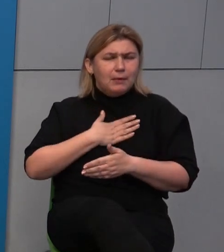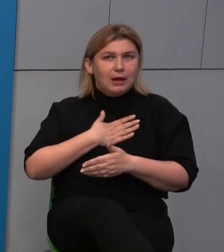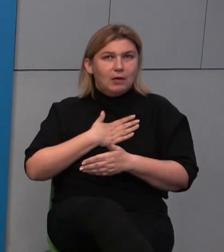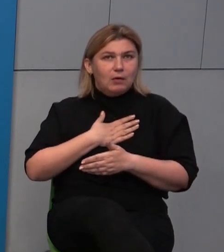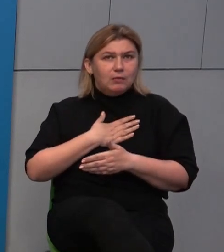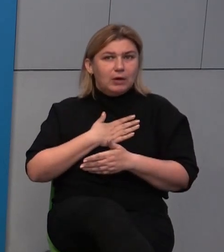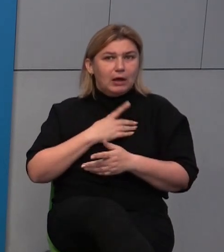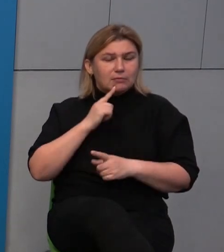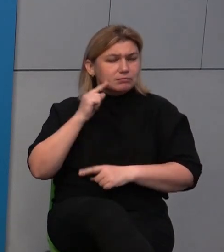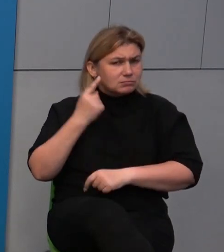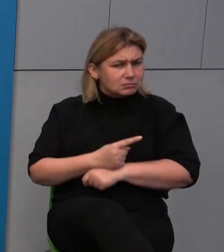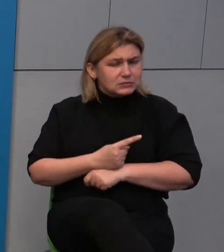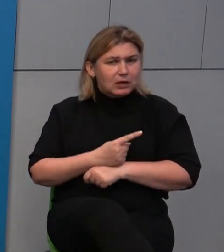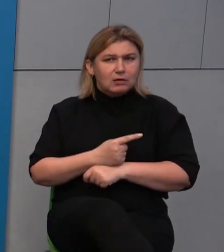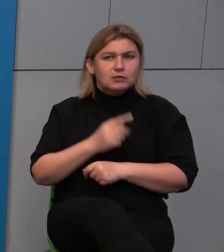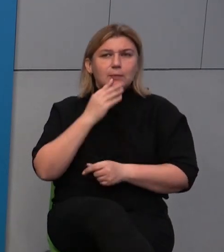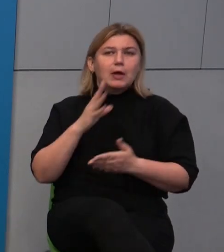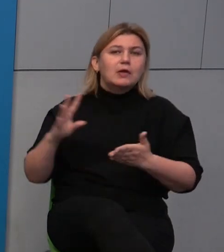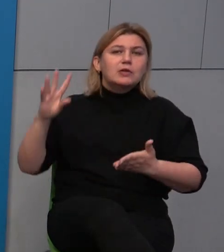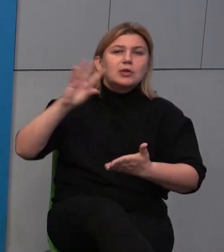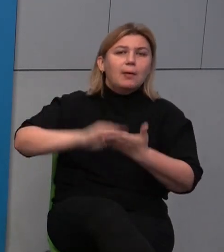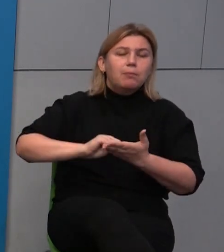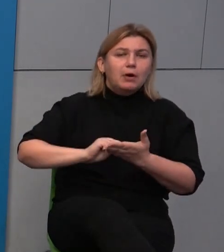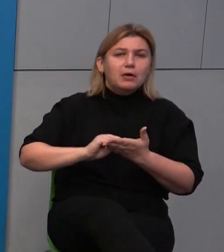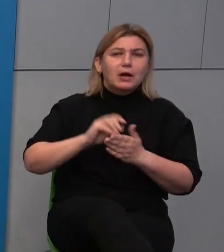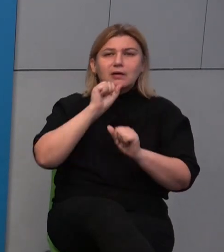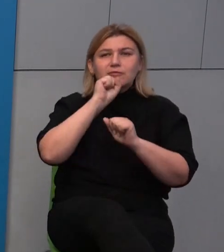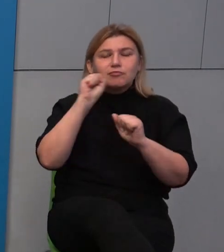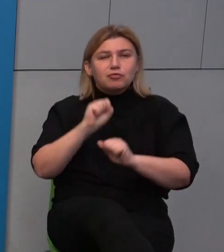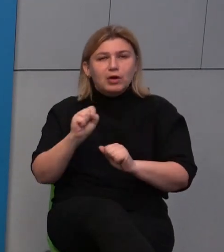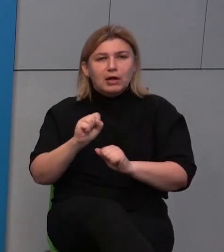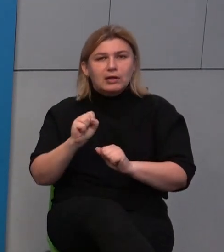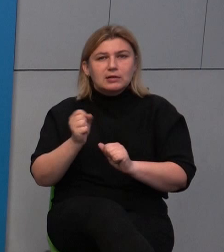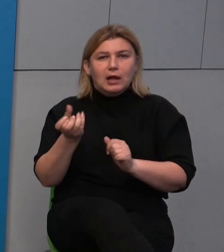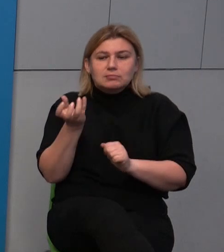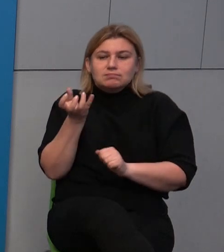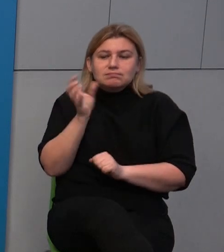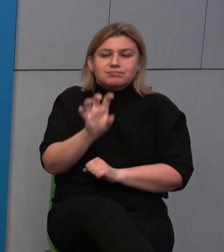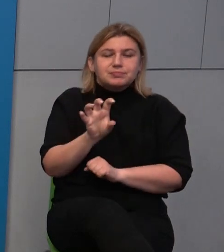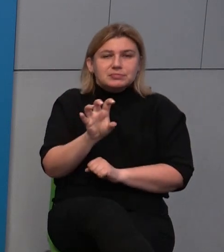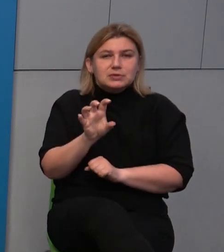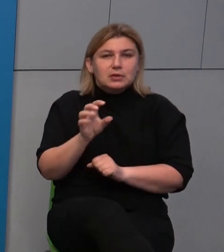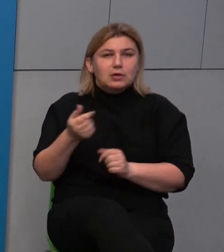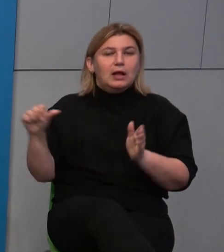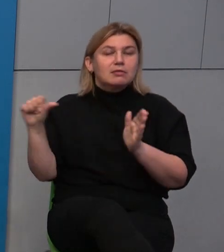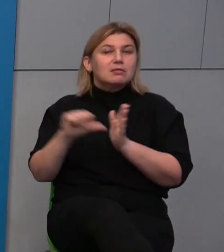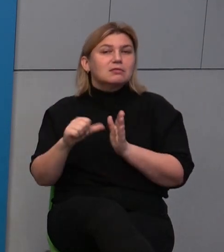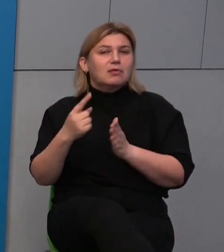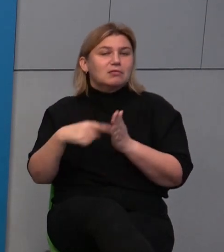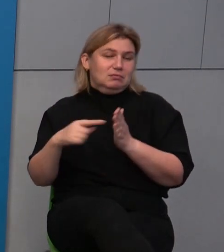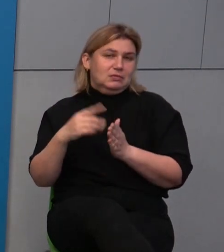postanowienie, żeby nie powtórzyć w tej biografii żadnej anegdoty, którą już tysiąc razy wszyscy słyszeliśmy.